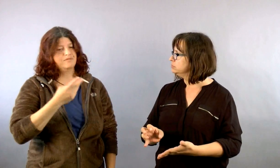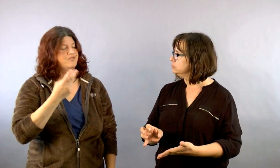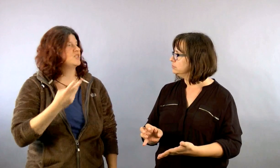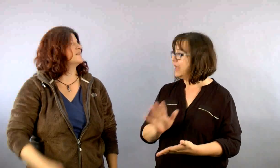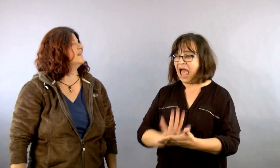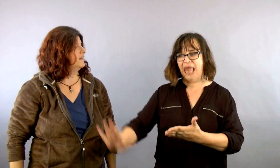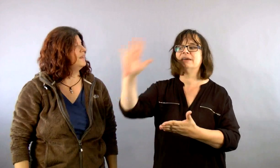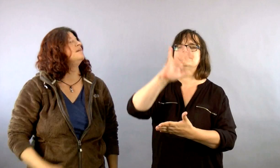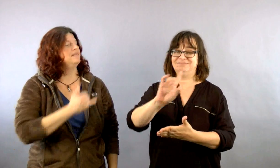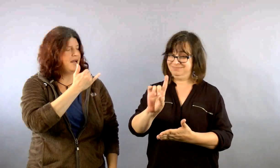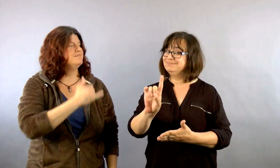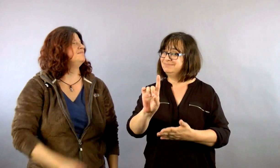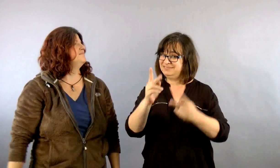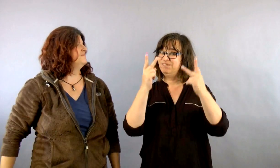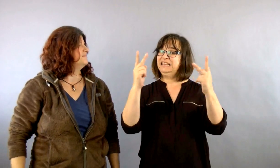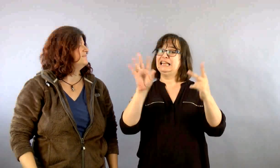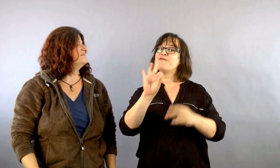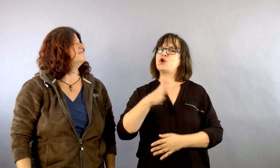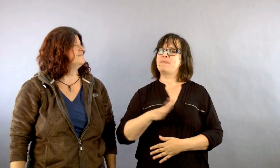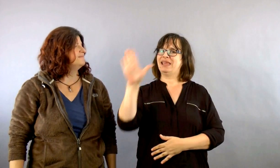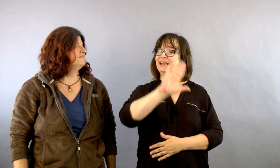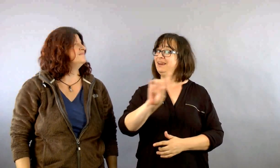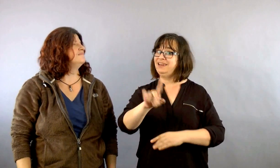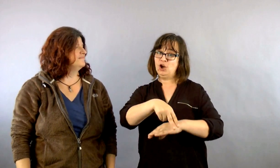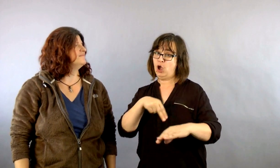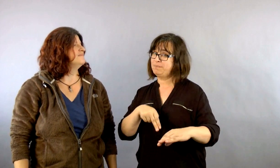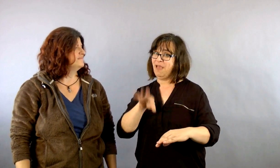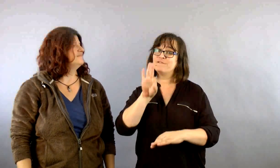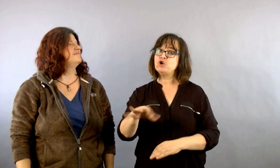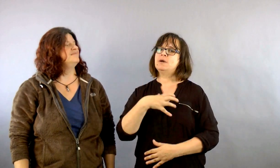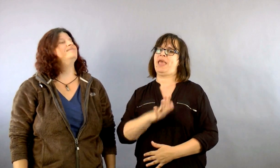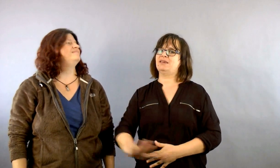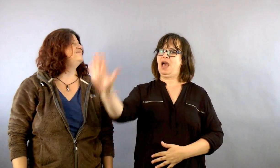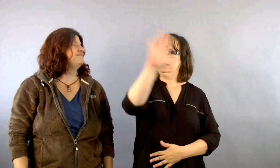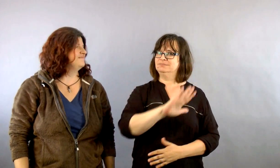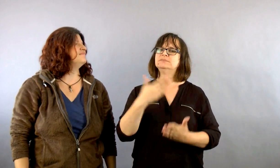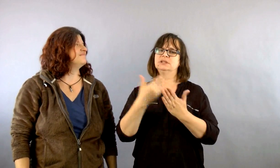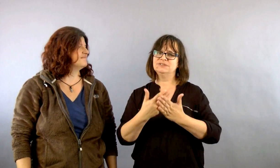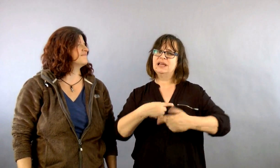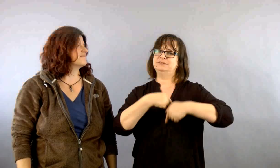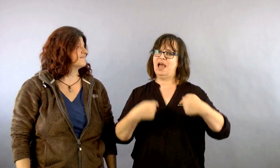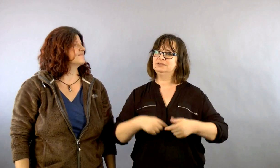Ja selbstverständlich! Das ist wichtig. Es betrifft also ganz Bayern, nicht nur Nürnberg.